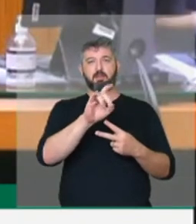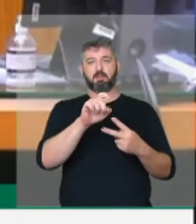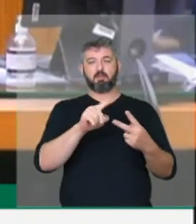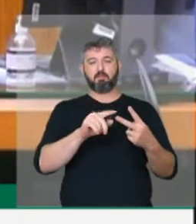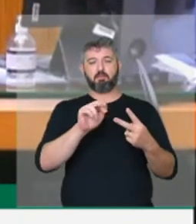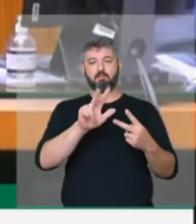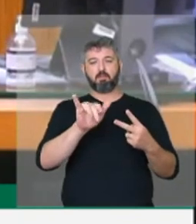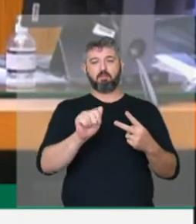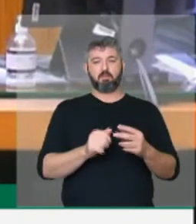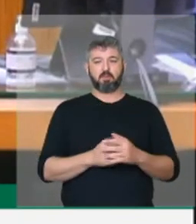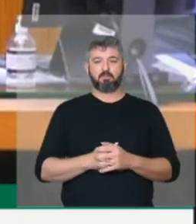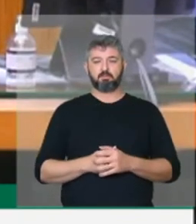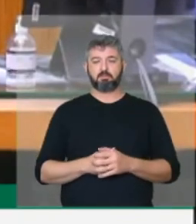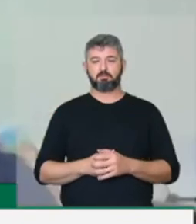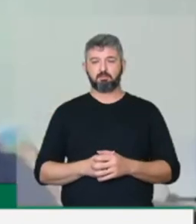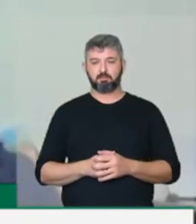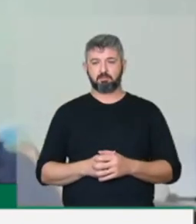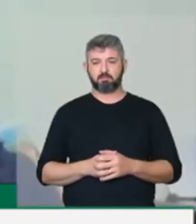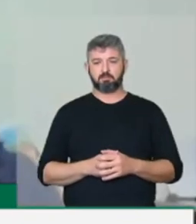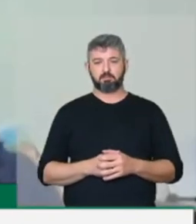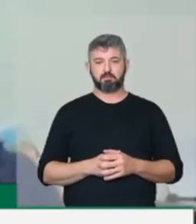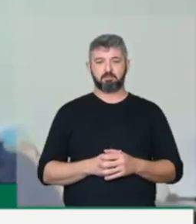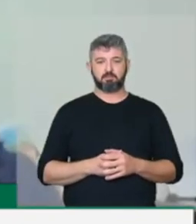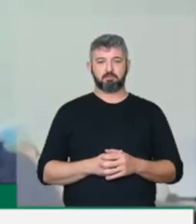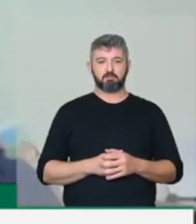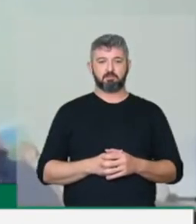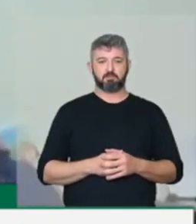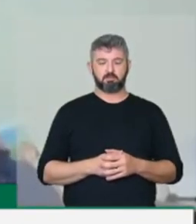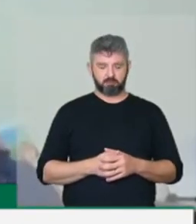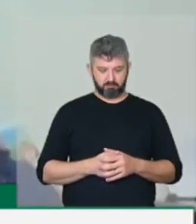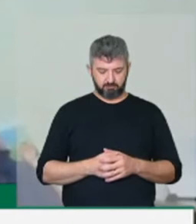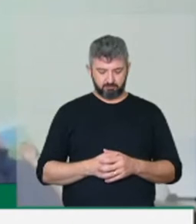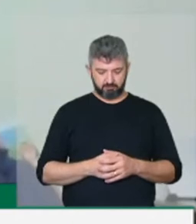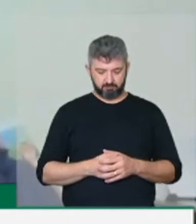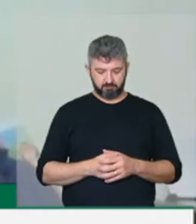MORAES HOJE. DEPUTADA JOÊNIA. -- [DEPUTADA]: ME CONCEDA UM MINUTO QUANDO OPORTUNO. [DEPUTADA]: OBRIGADA, SENHOR PRESIDENTE, SENHORAS E